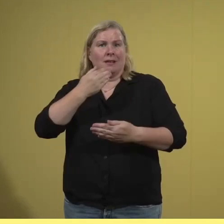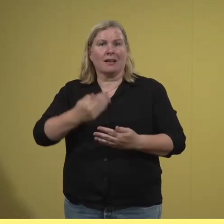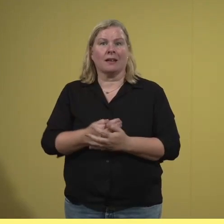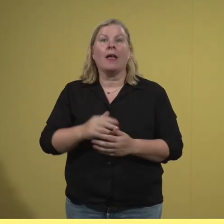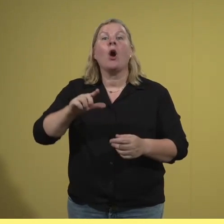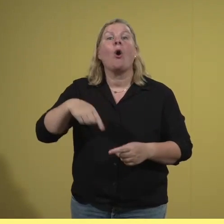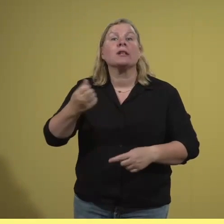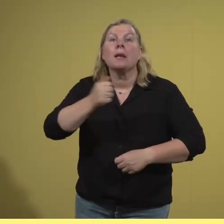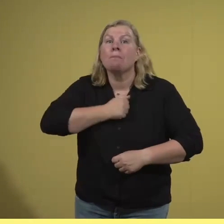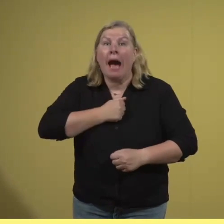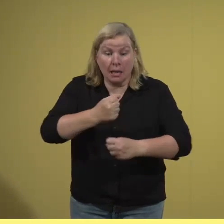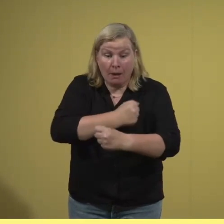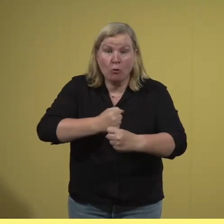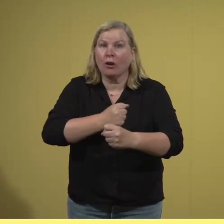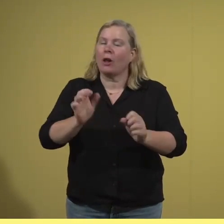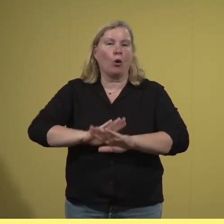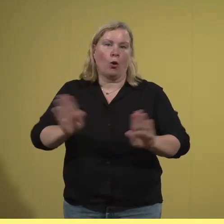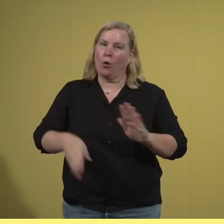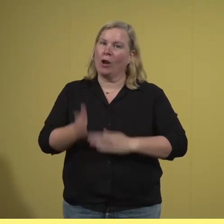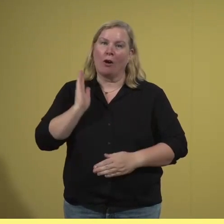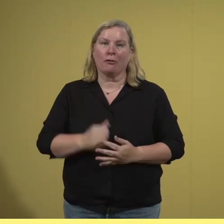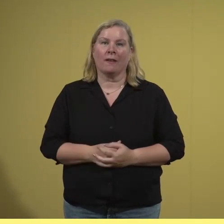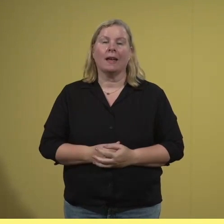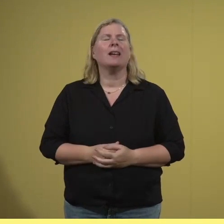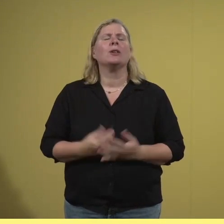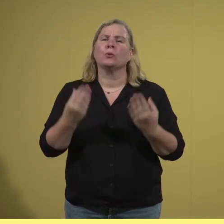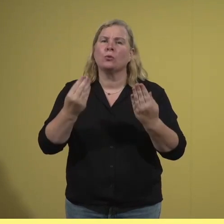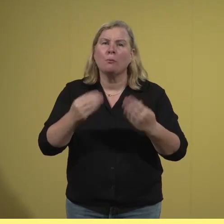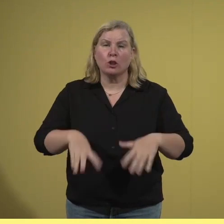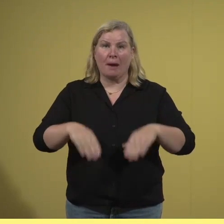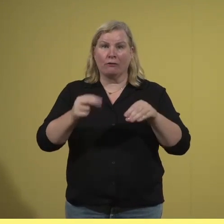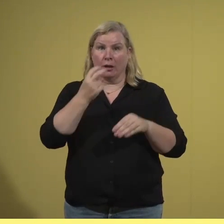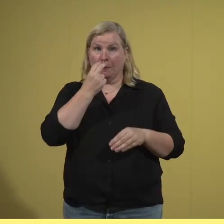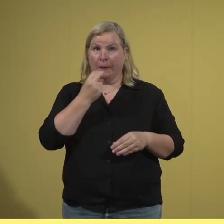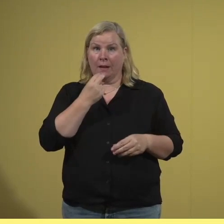Dann hast du auch keine Panik mehr in der Küche. Das hatte ich schon oft, gerade am Anfang,